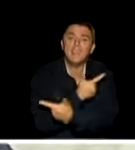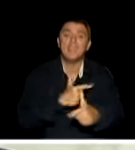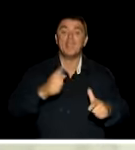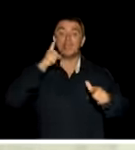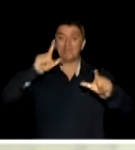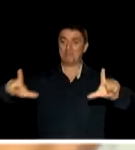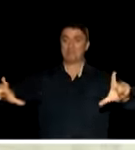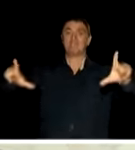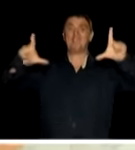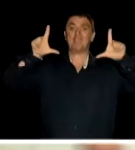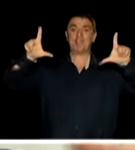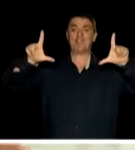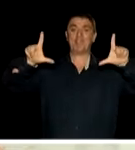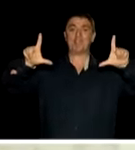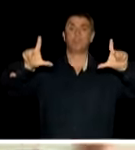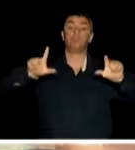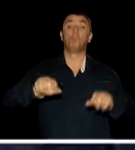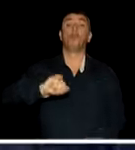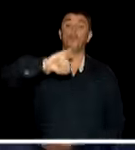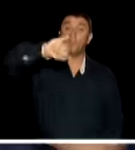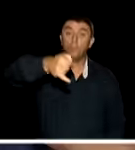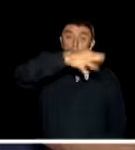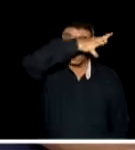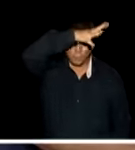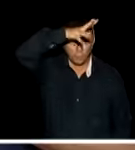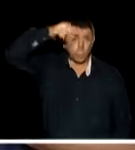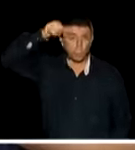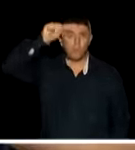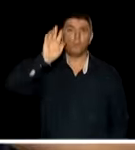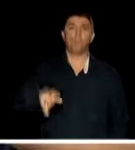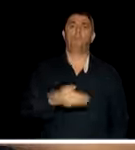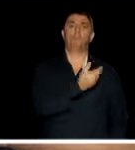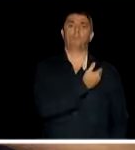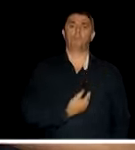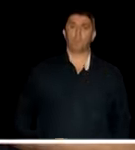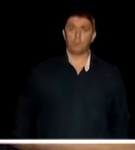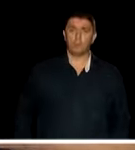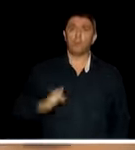Ele disse que adorou a visita e que acha muito importante divulgar esse tipo de ação.